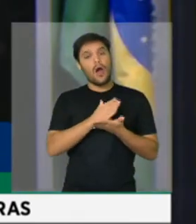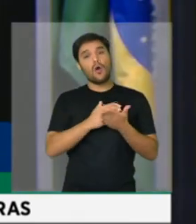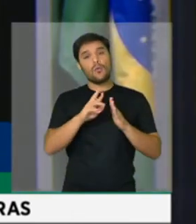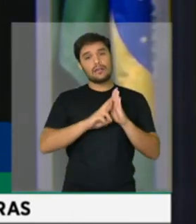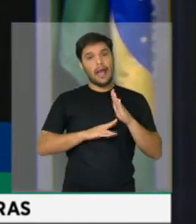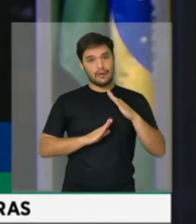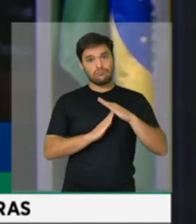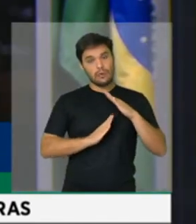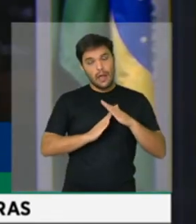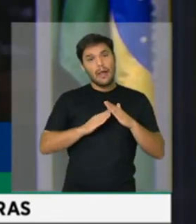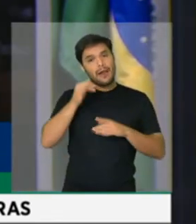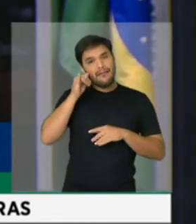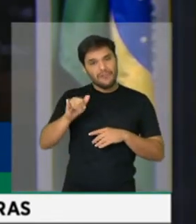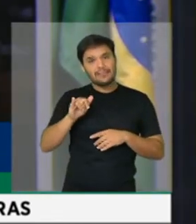COM RESTRINGIR CONSUMIDORES PARA OS QUAIS MONTANTE GERADO